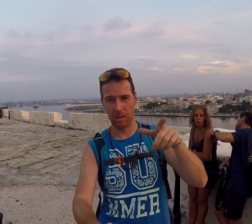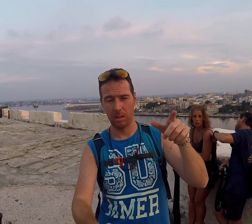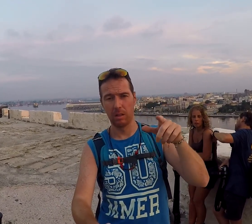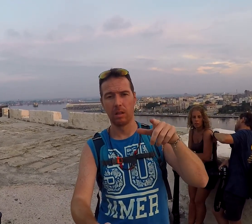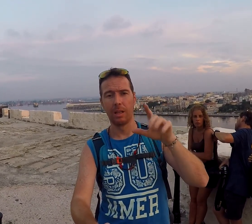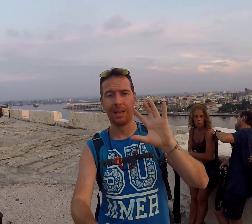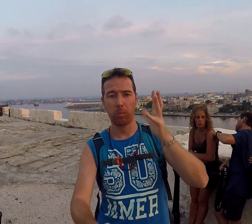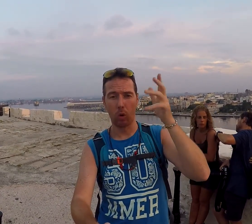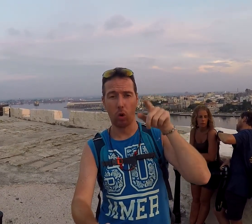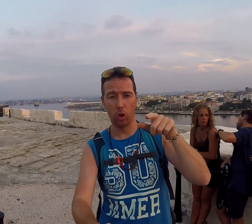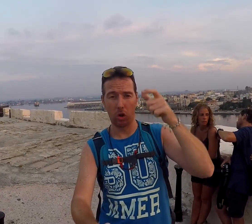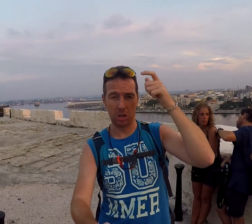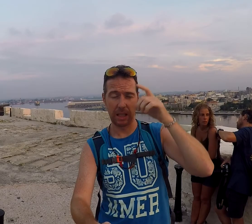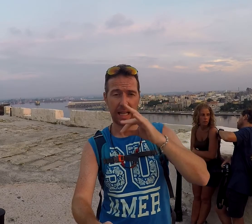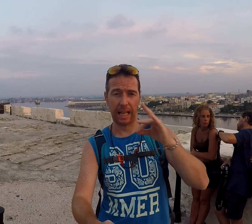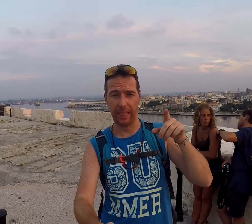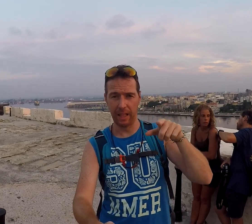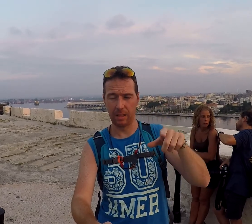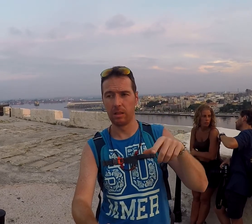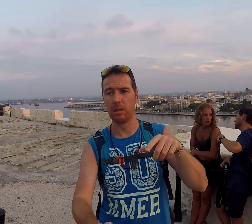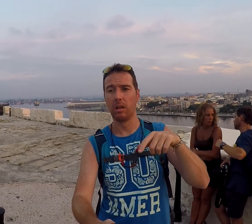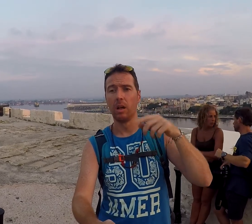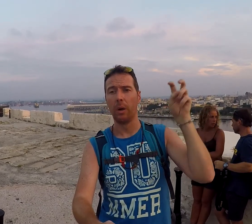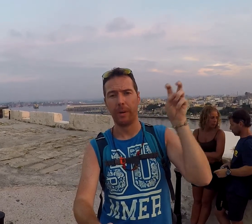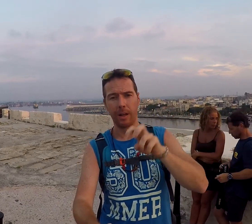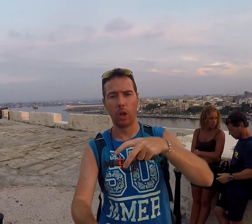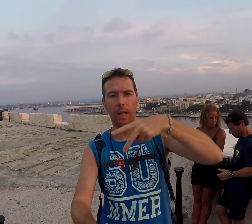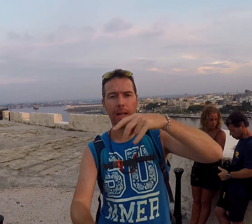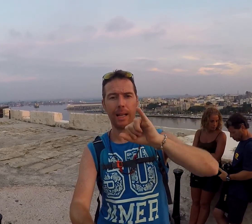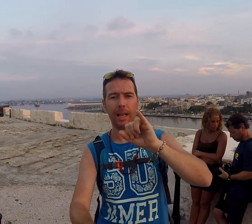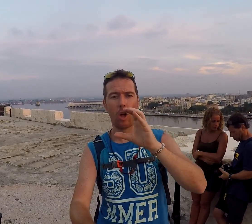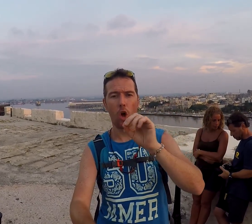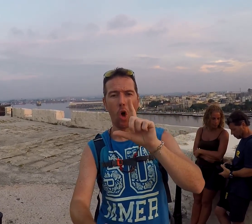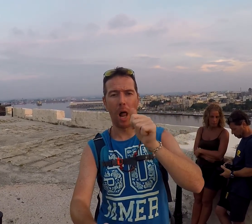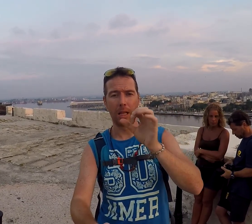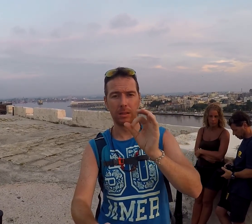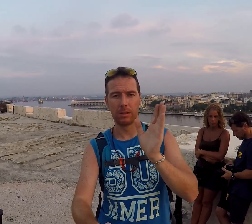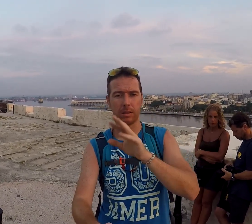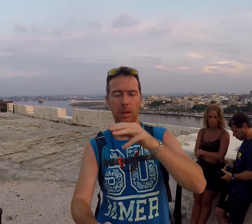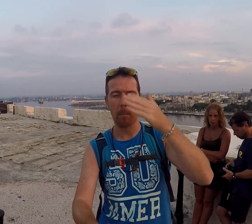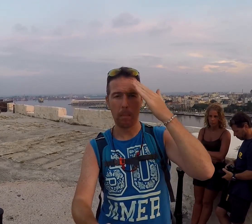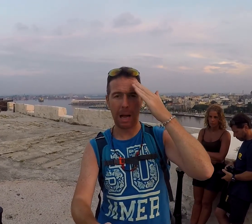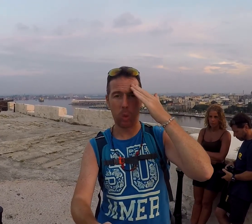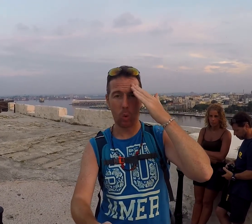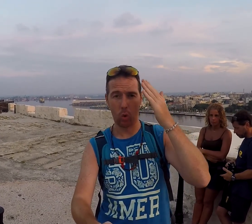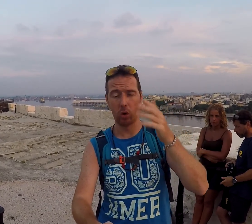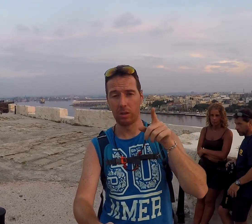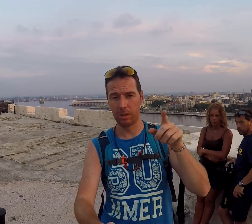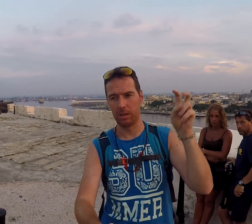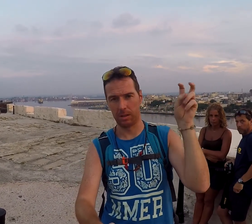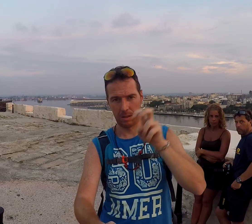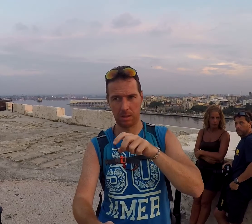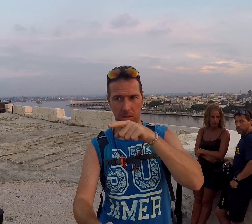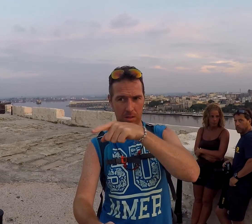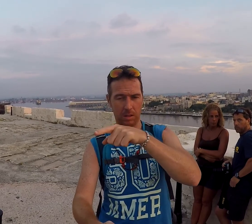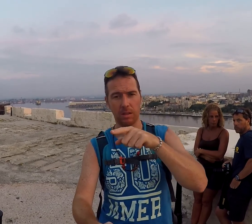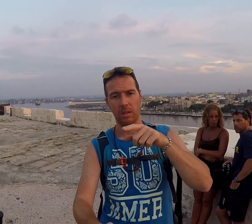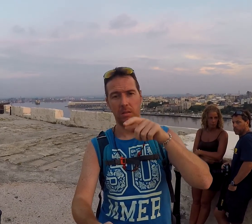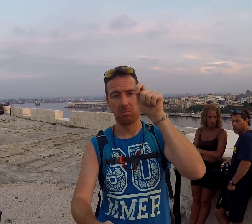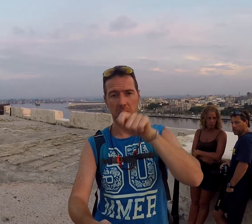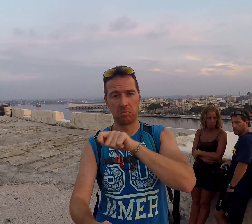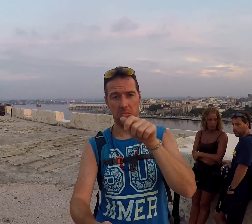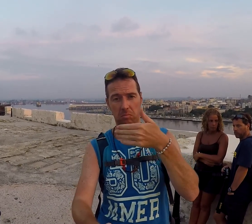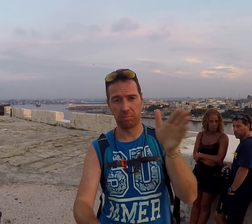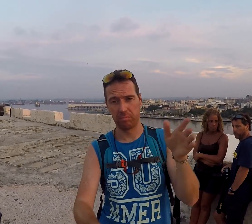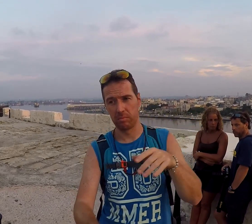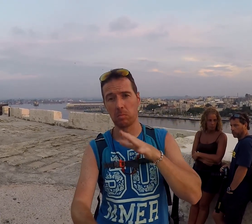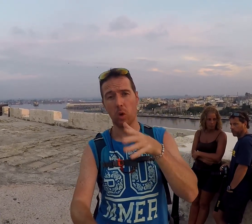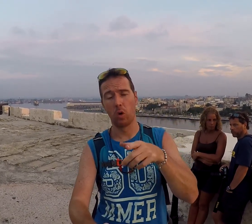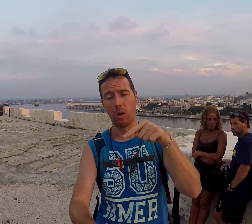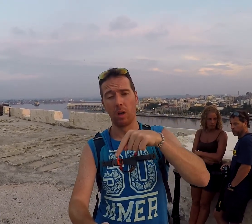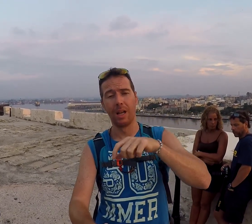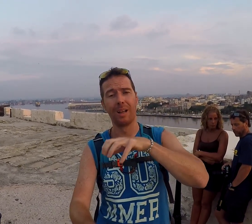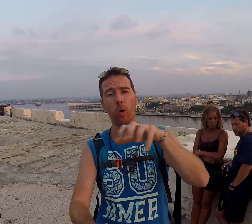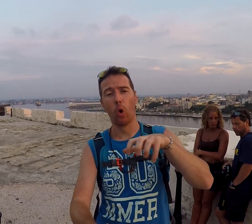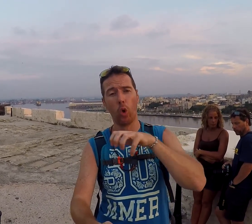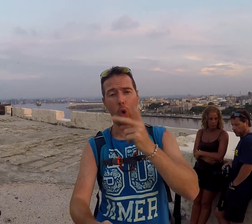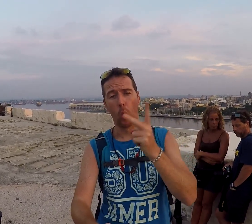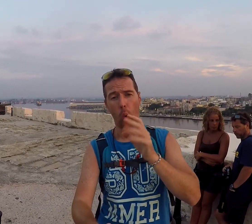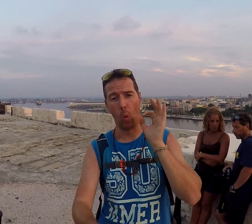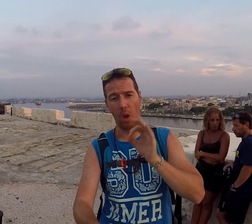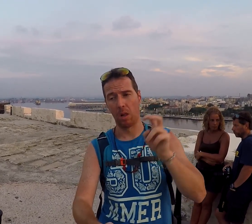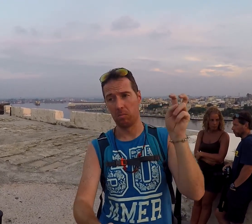Fue un líder revolucionario y vino Nicolás Maduro para inaugurarlo, ya que aquí también hubo revolución